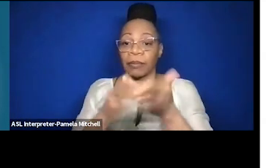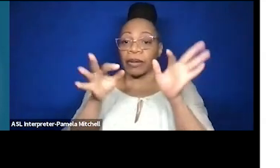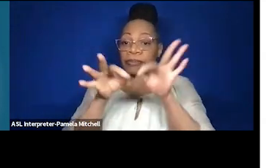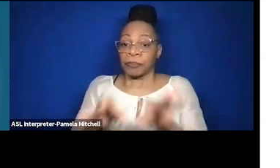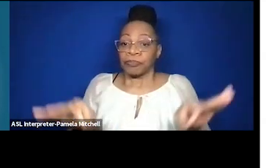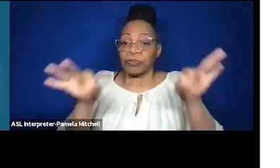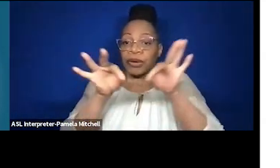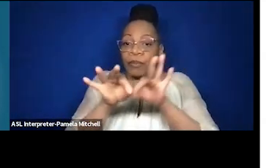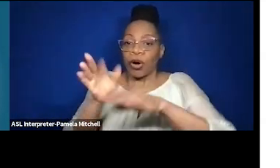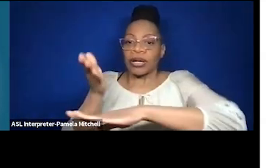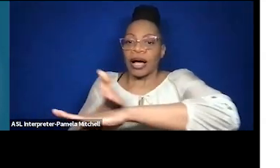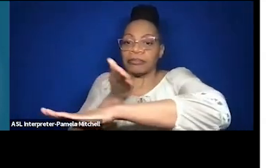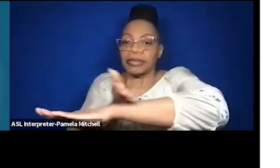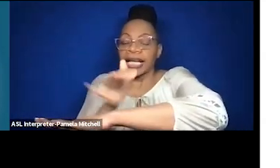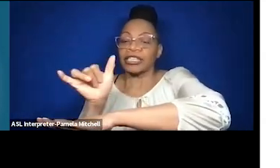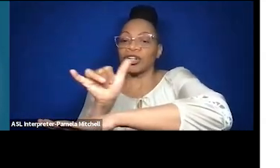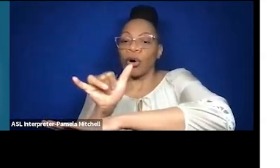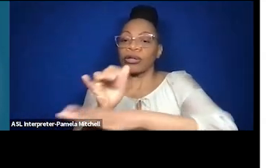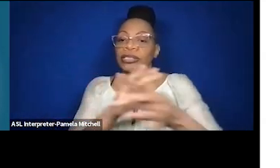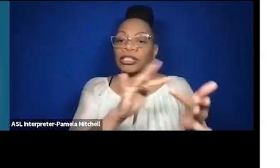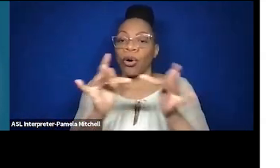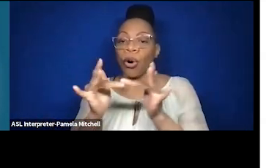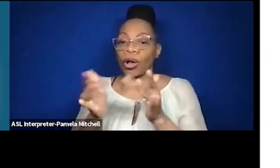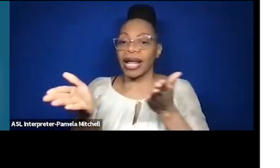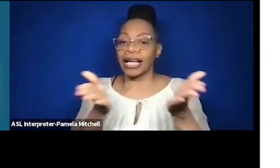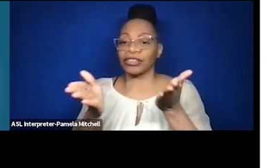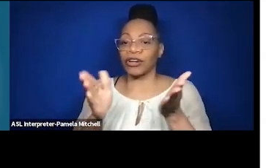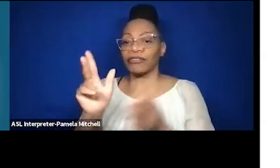de esos servicios en línea de los que Kristin habló también.